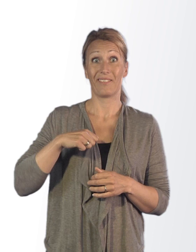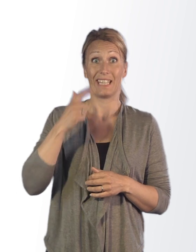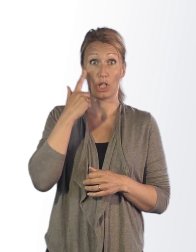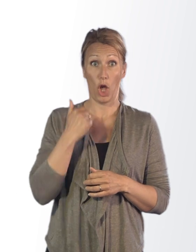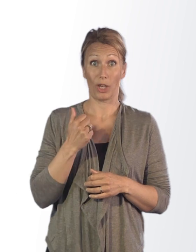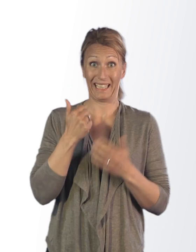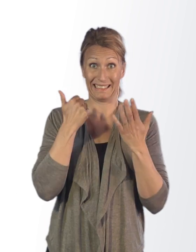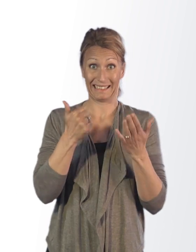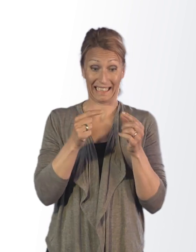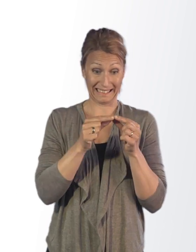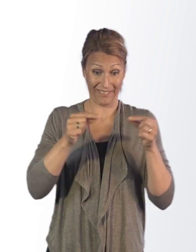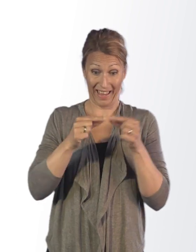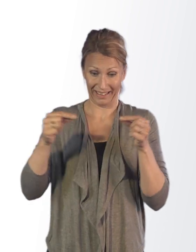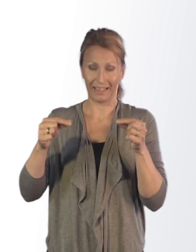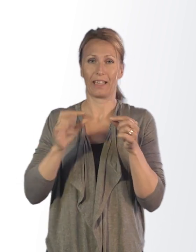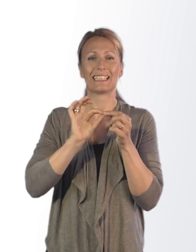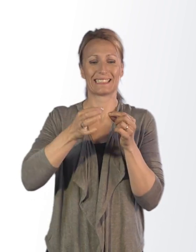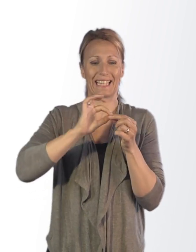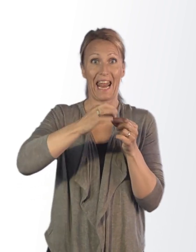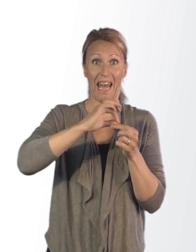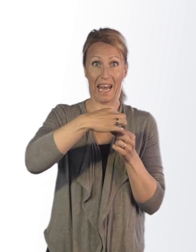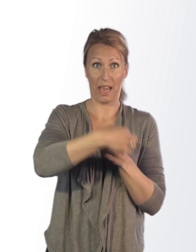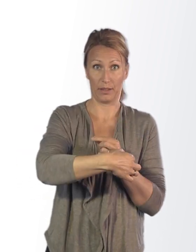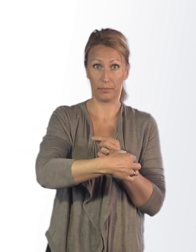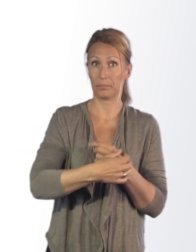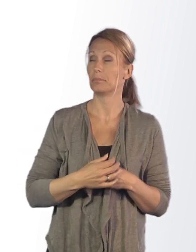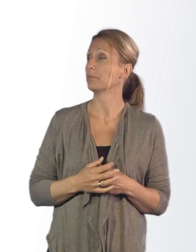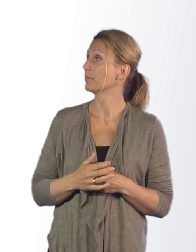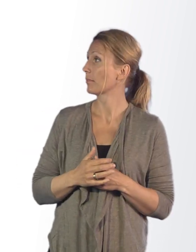Skrell 6 fedd hvitløk.